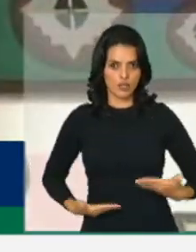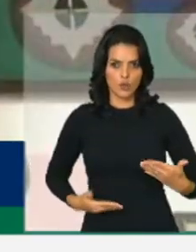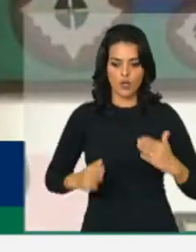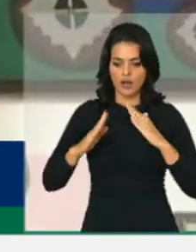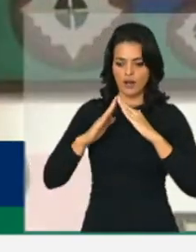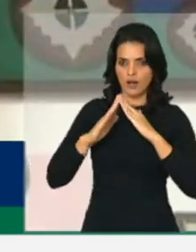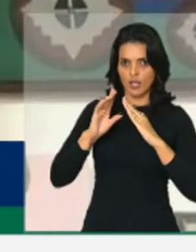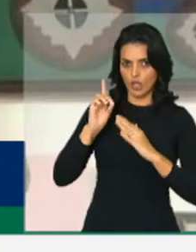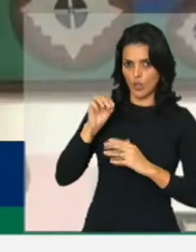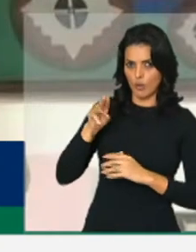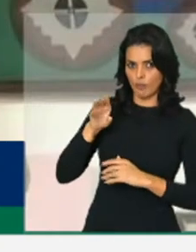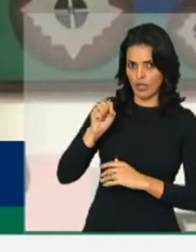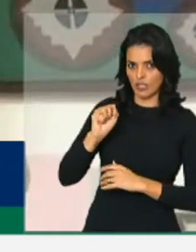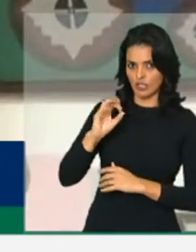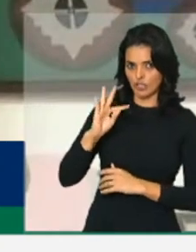PANDEMIA ESTÃO SENDO ALTAMENTE PREJUDICADAS. NÓS